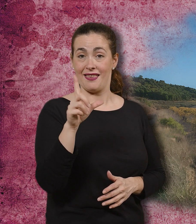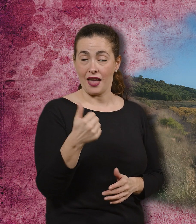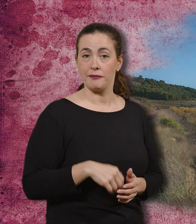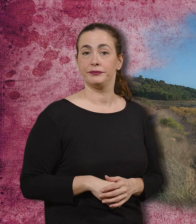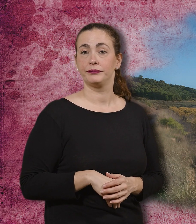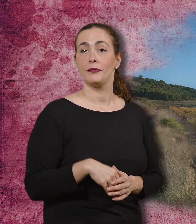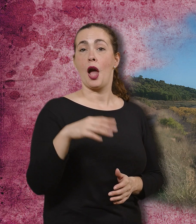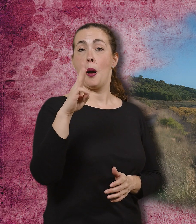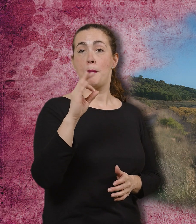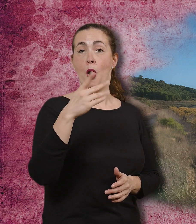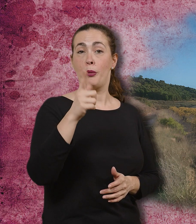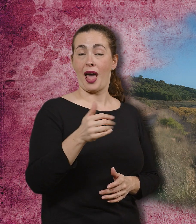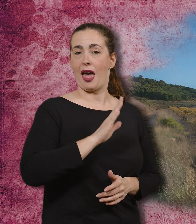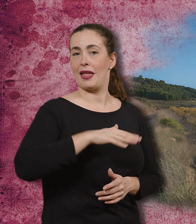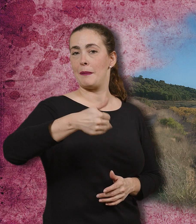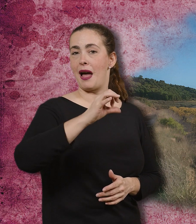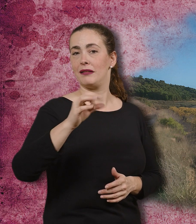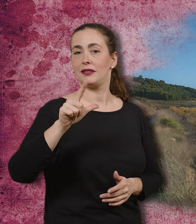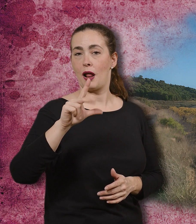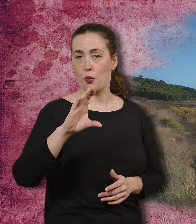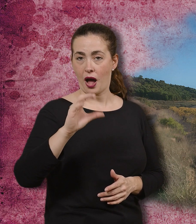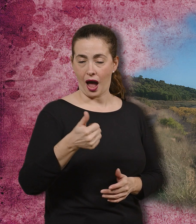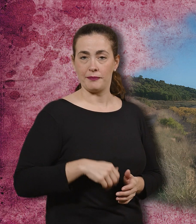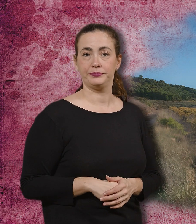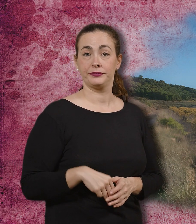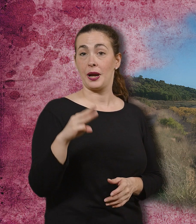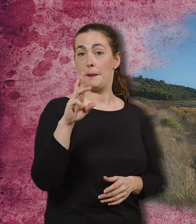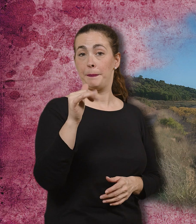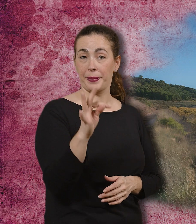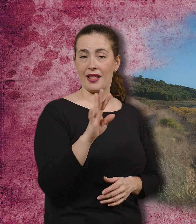Prat de Comte i Vilalba dels Arcs.